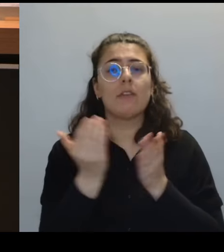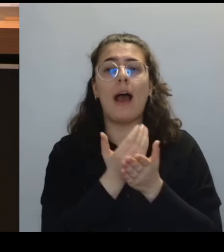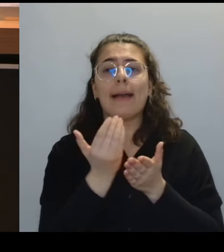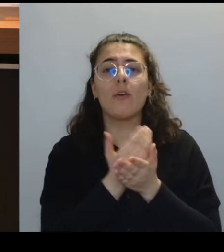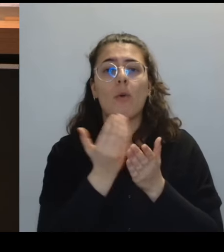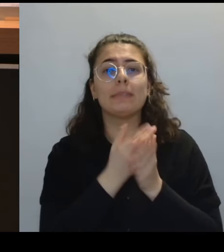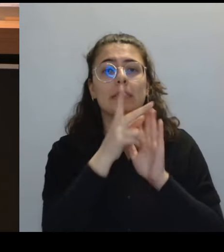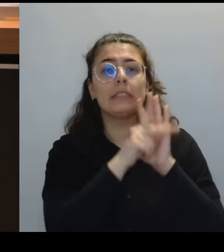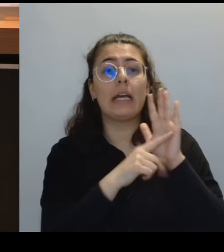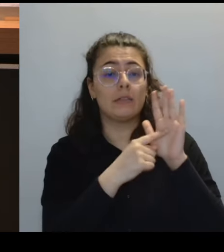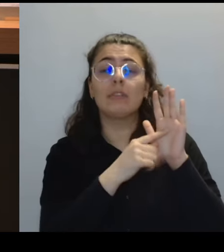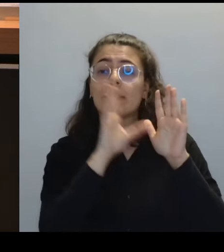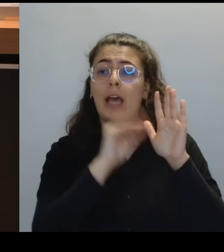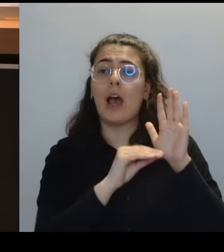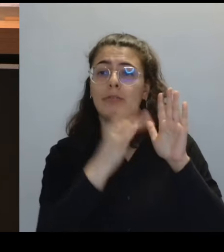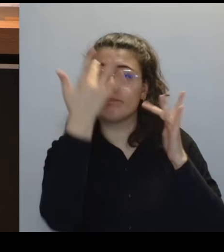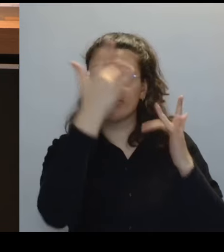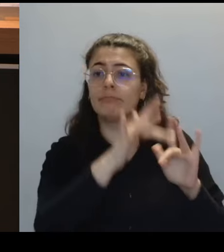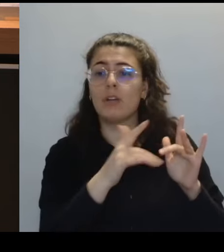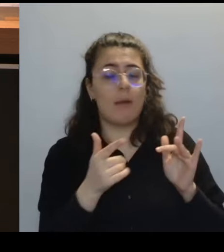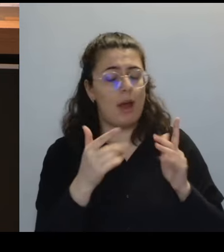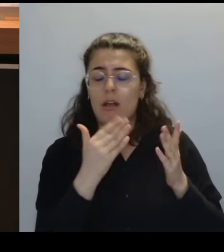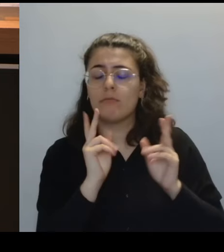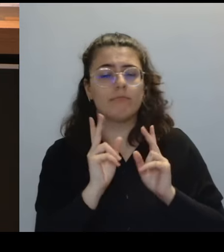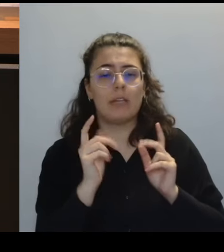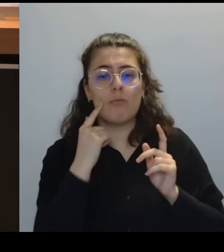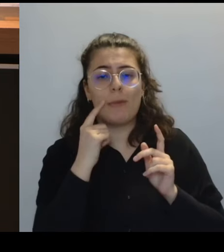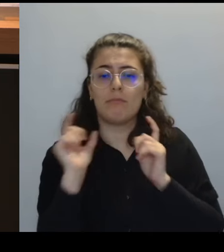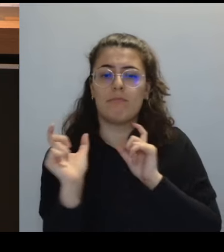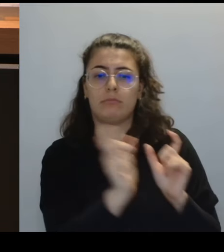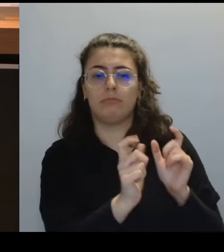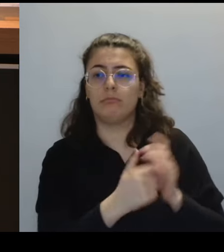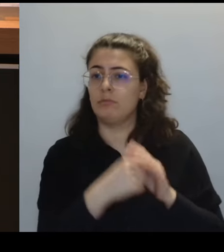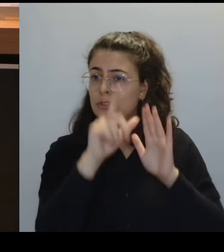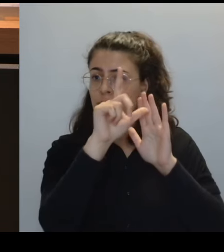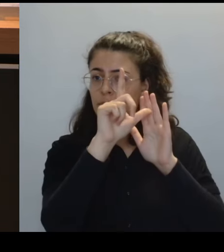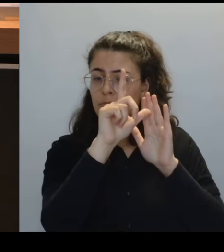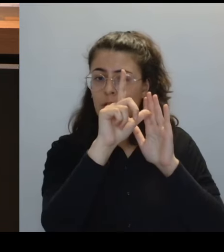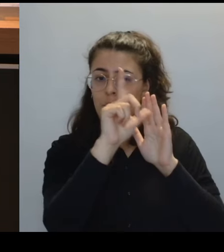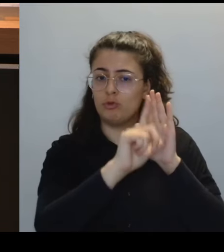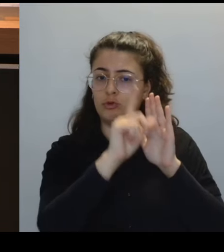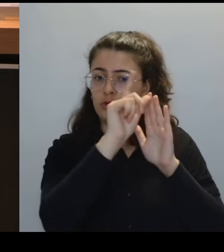Sie erfüllen die gesamte Checkliste der Bedingungen. Sie sind in Berlin angemeldet und sie haben ein niedriges